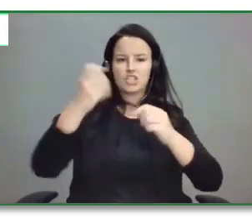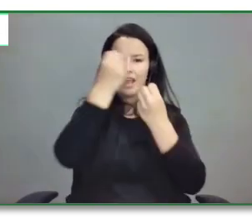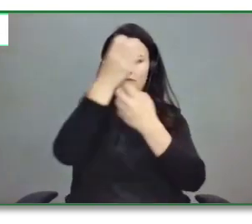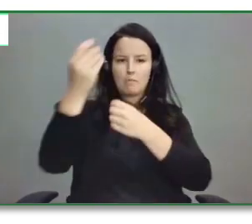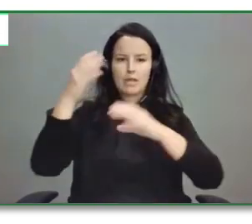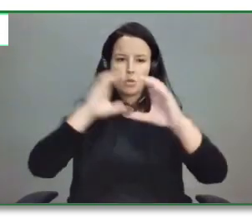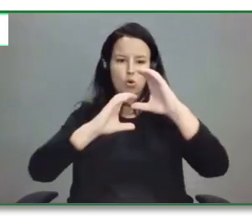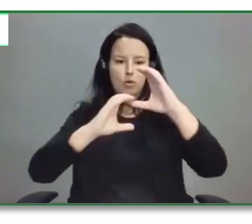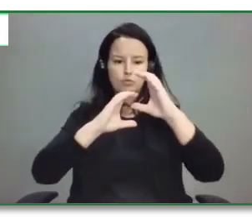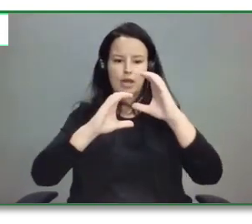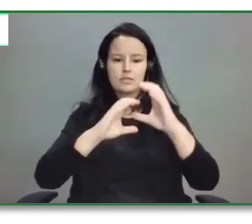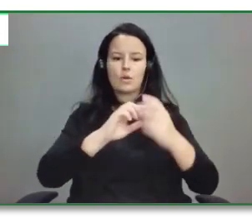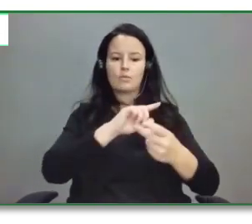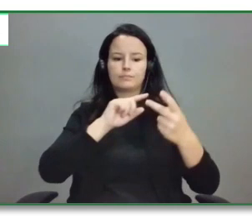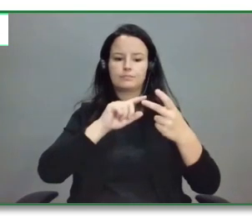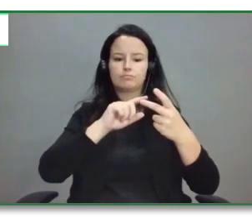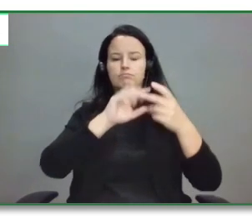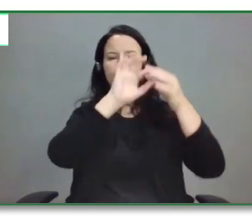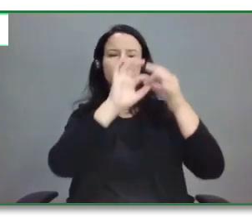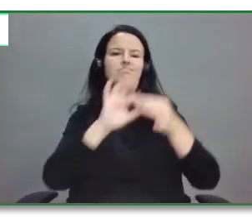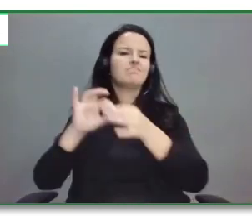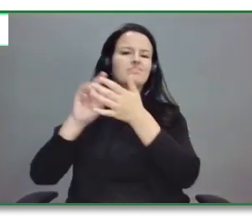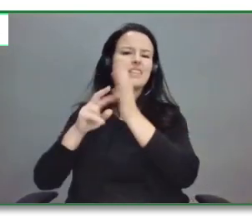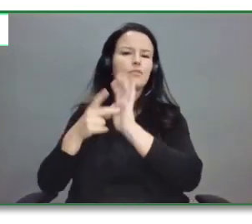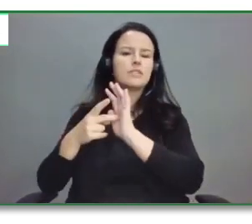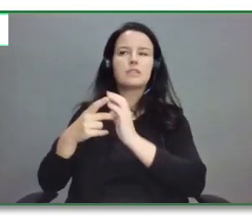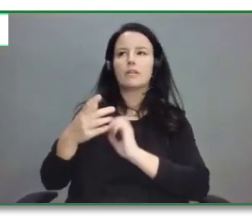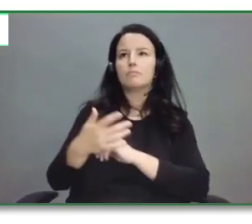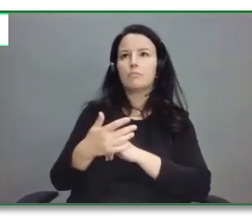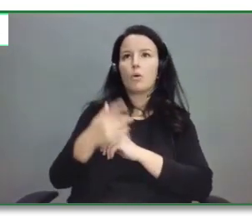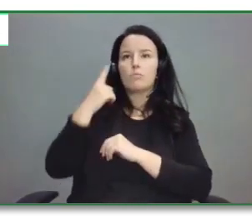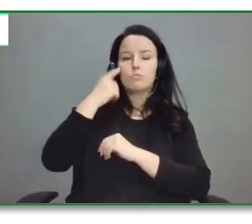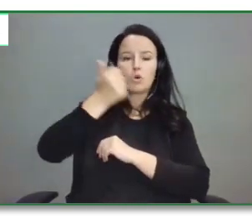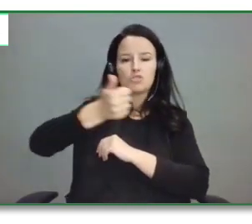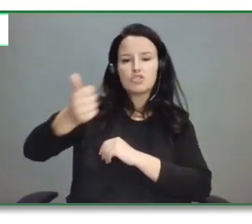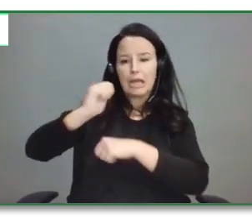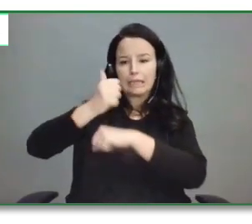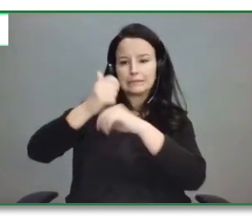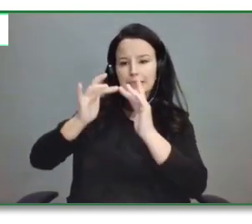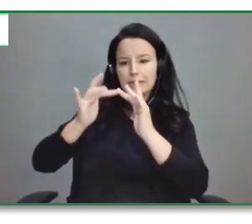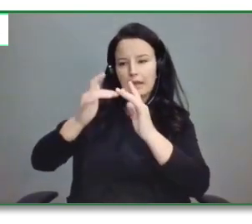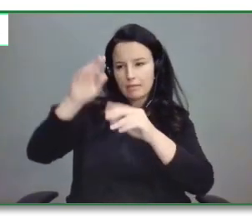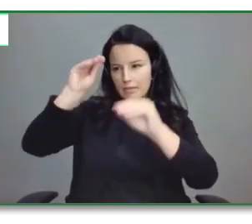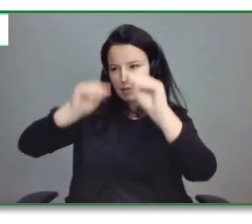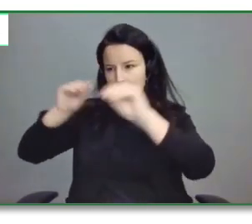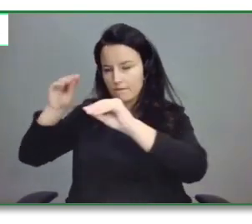et correspond à l'idée de chaque URL